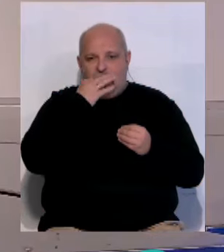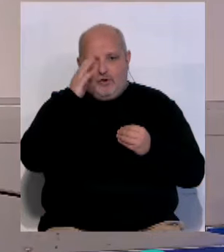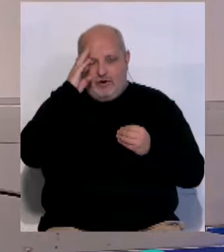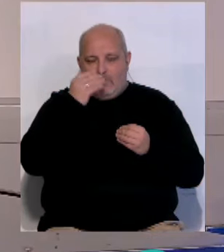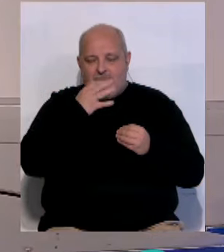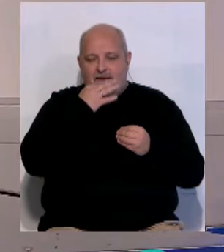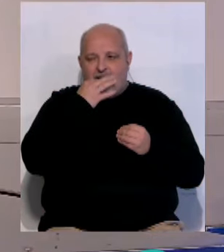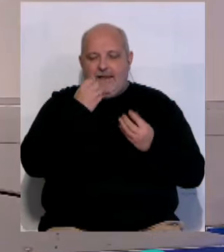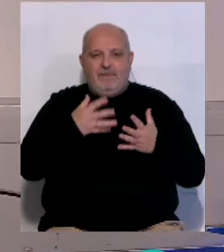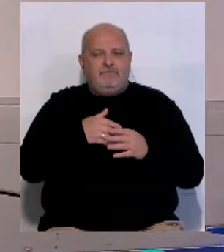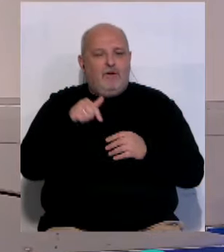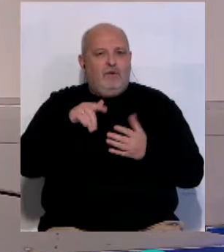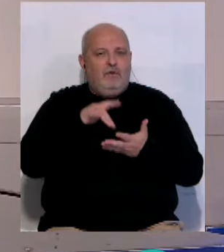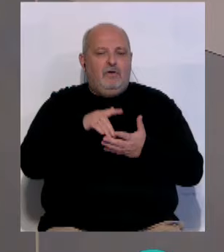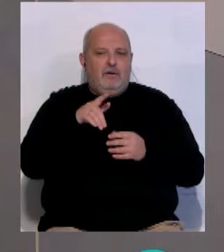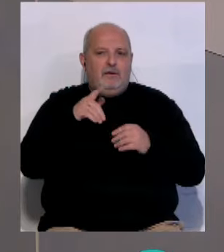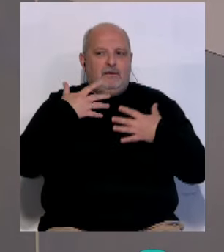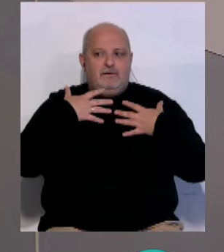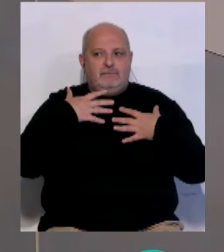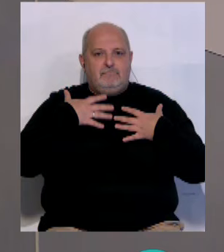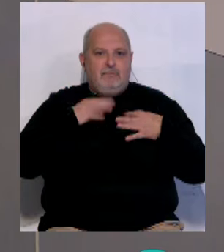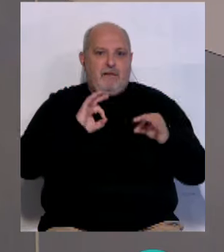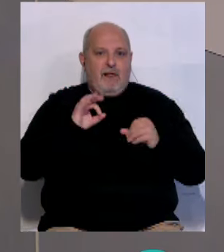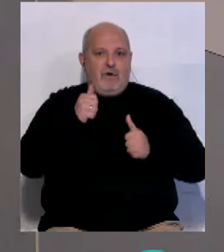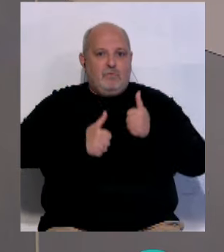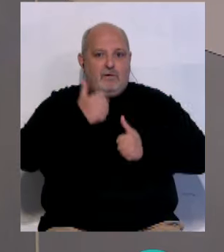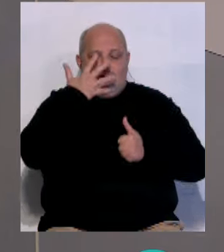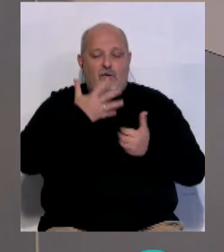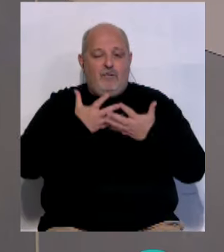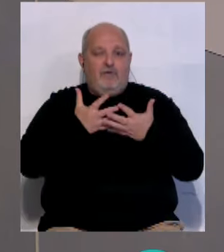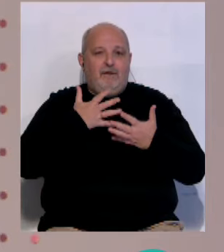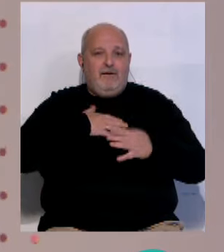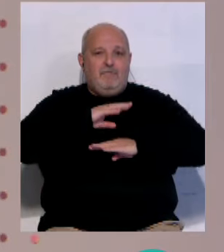tardes Nacho qué tal Ya tenemos luk de coac he aprovechado la oferta de conalma diciendo